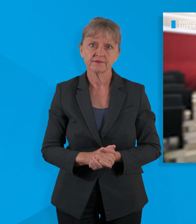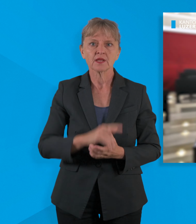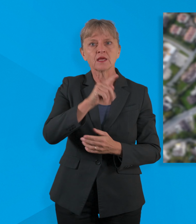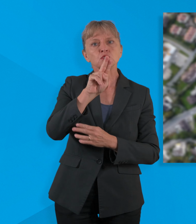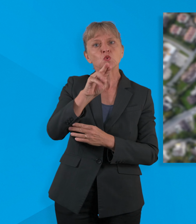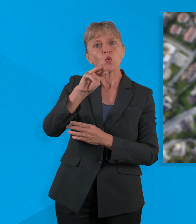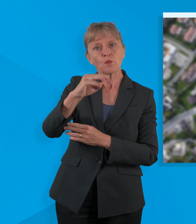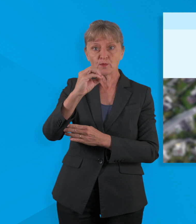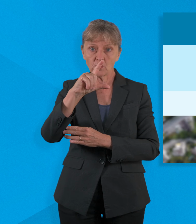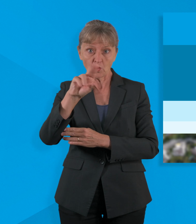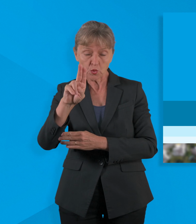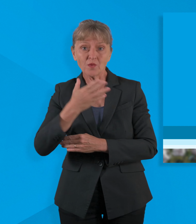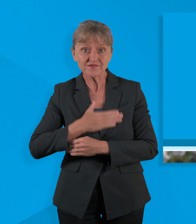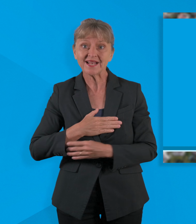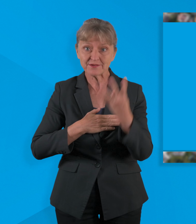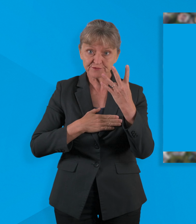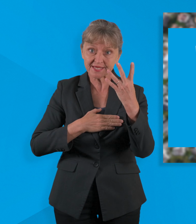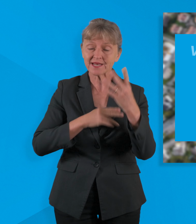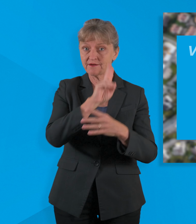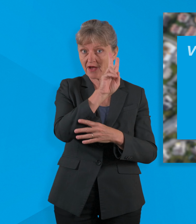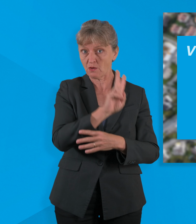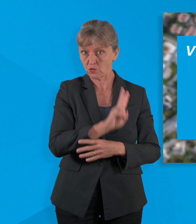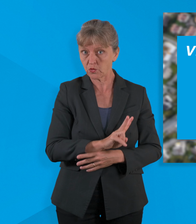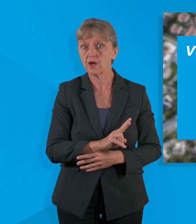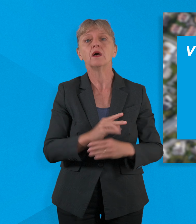ZuMoLu will das 4-V-Prinzip, nämlich Verkehr vermeiden,